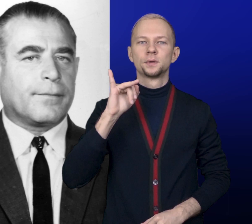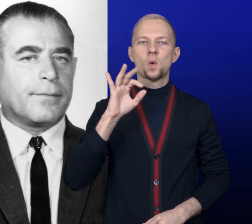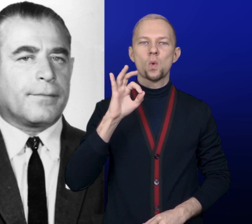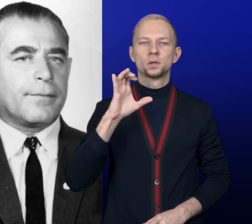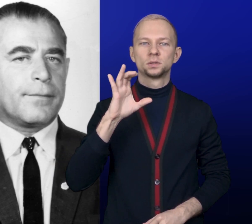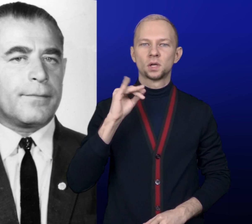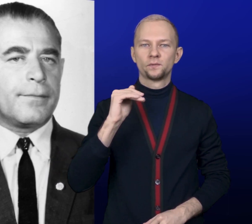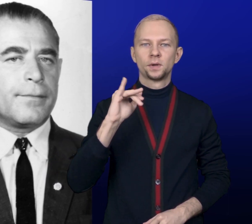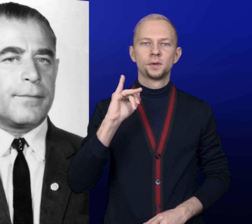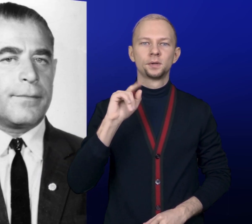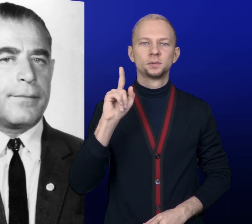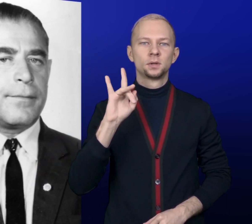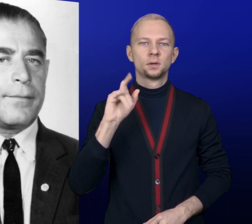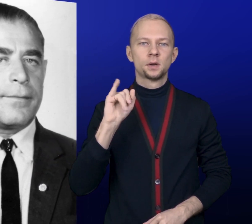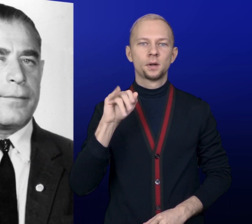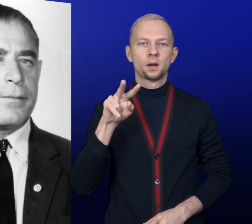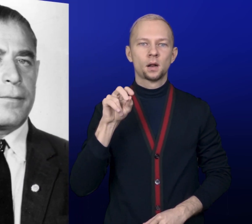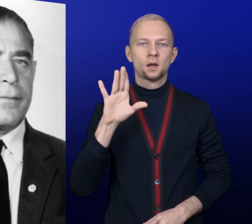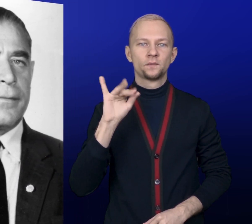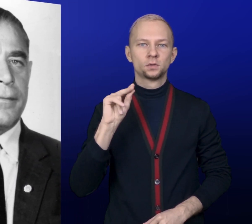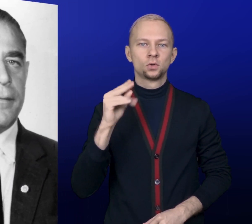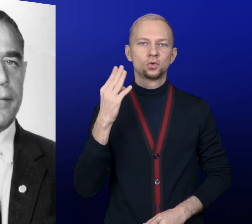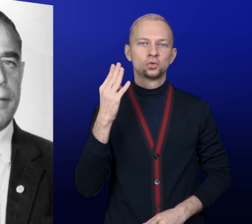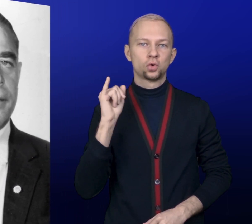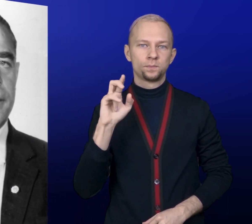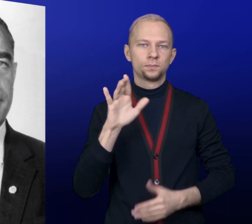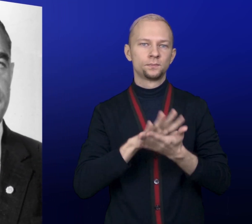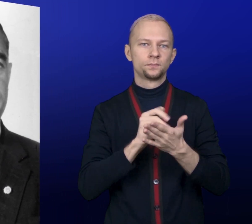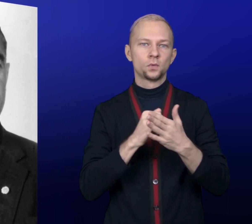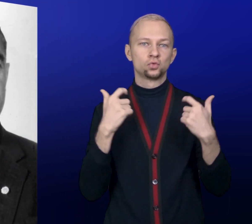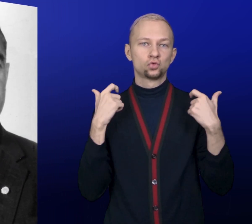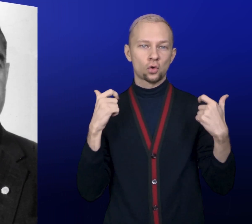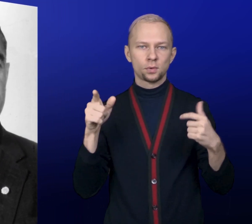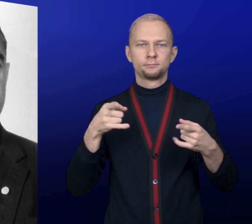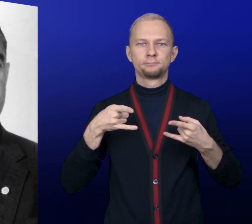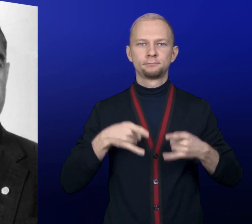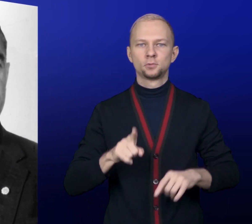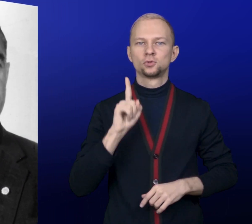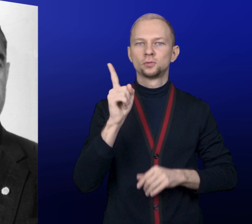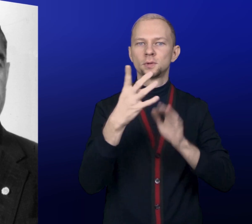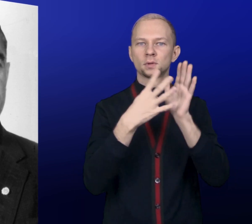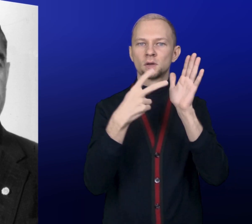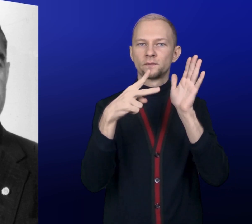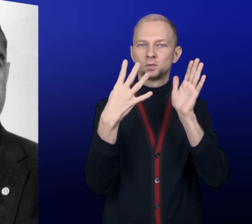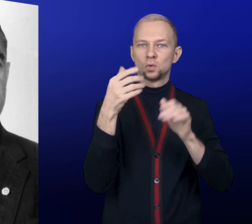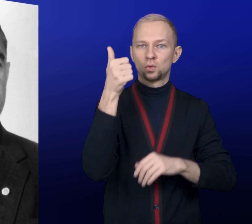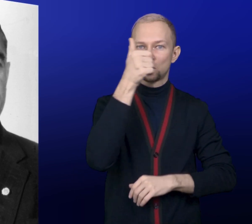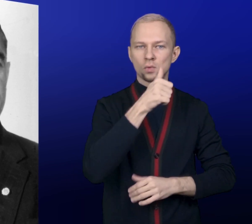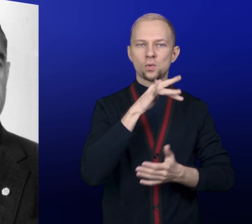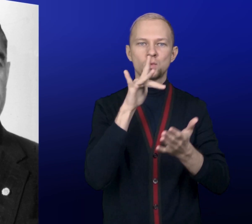Иосиф Израилевич Шуб (жестовое имя – «Погоны») родился в 1924 году